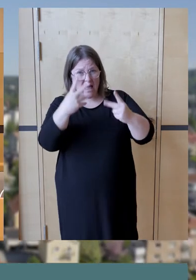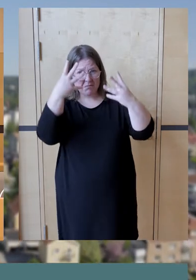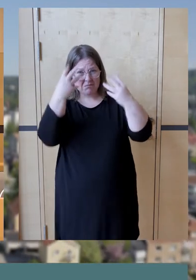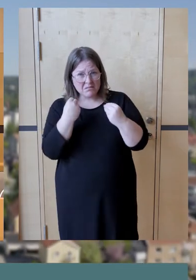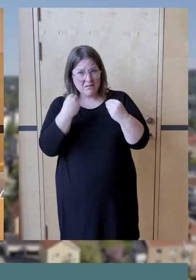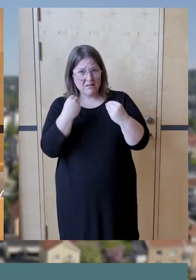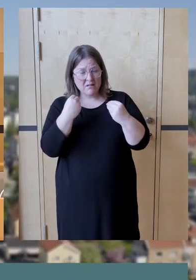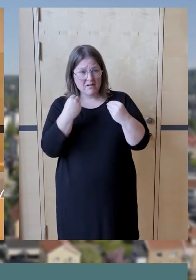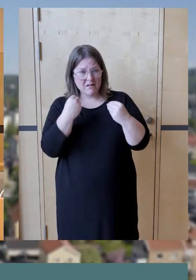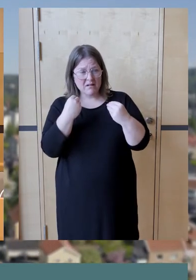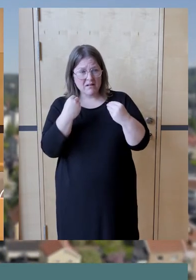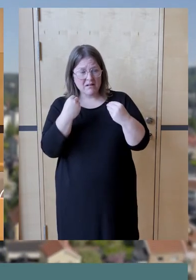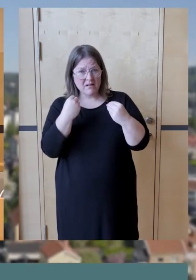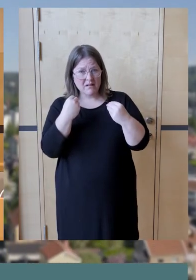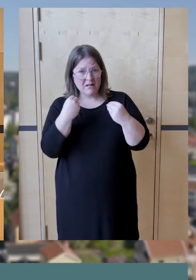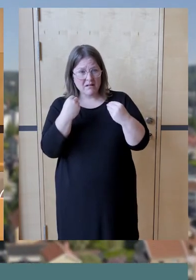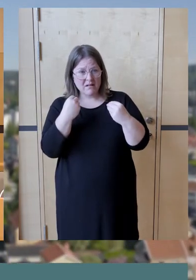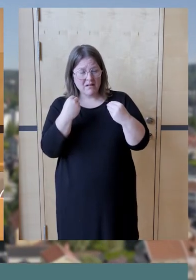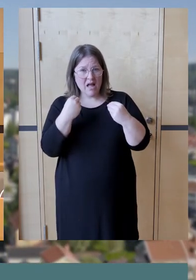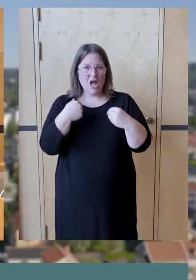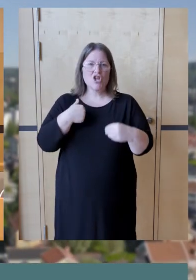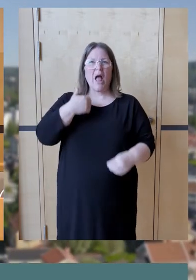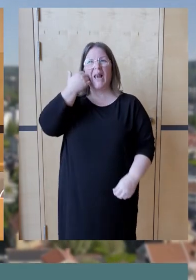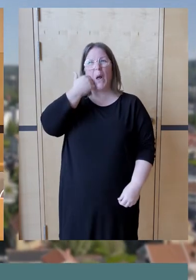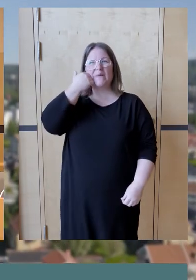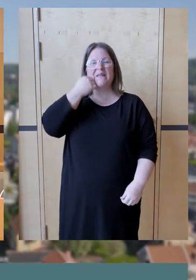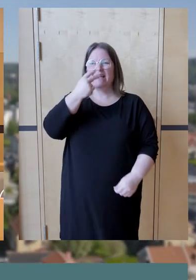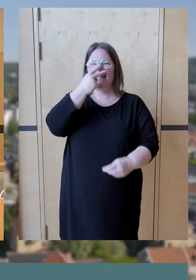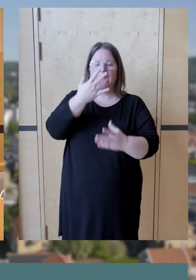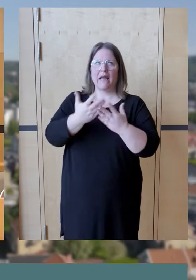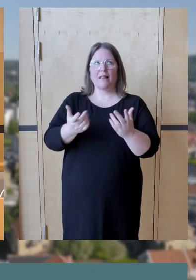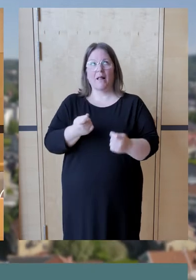Ja jag kan låtsas om att jag inte ser någon Tack